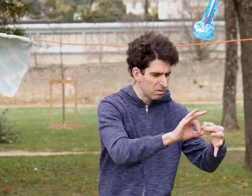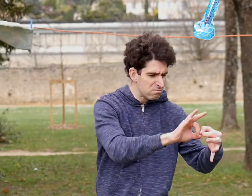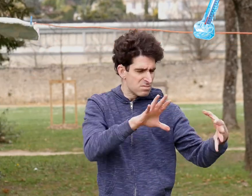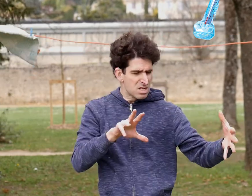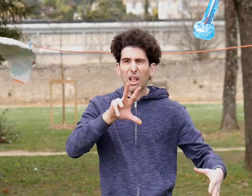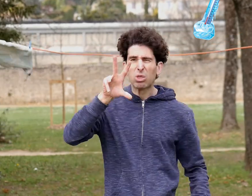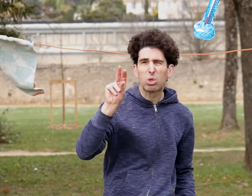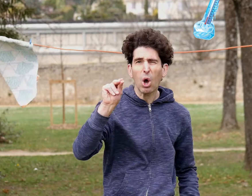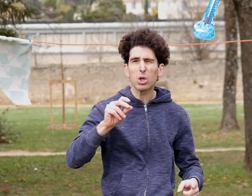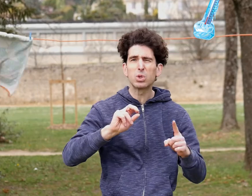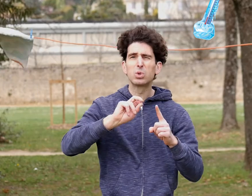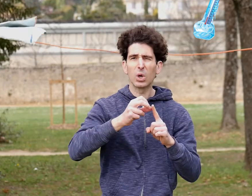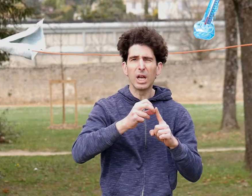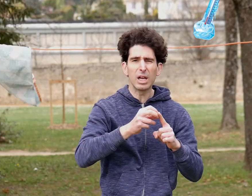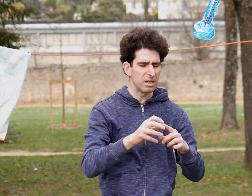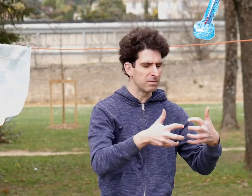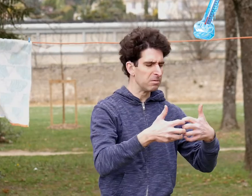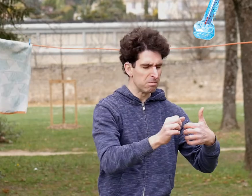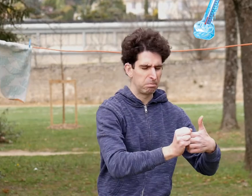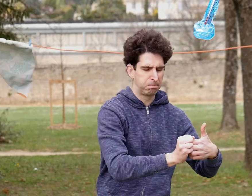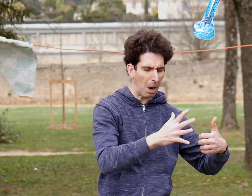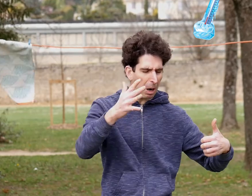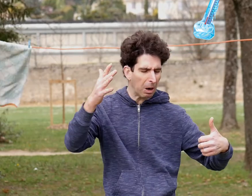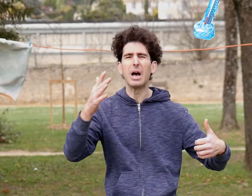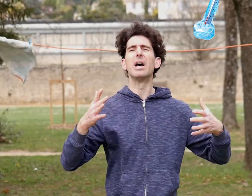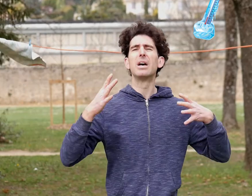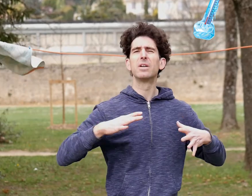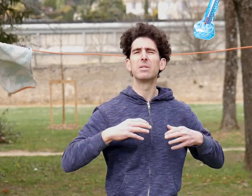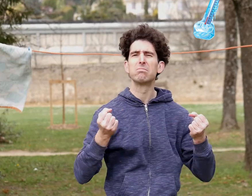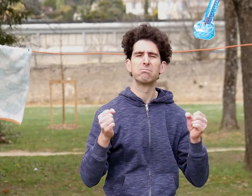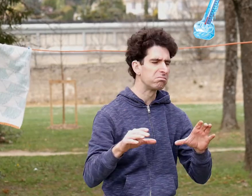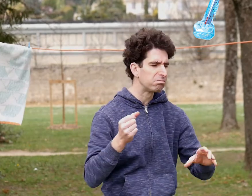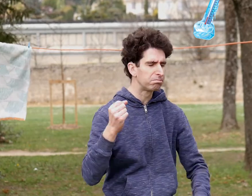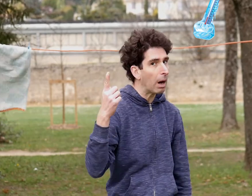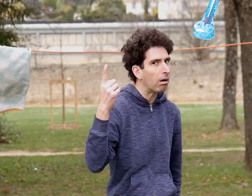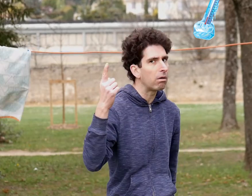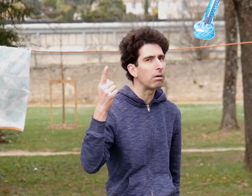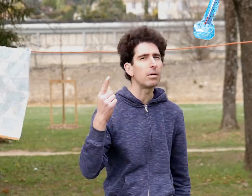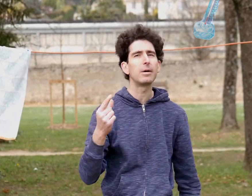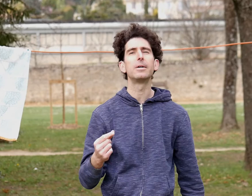il y a alors une différence de 30°C ! L'eau gelée des vêtements devient gazeux et les vêtements sèchent très rapidement.